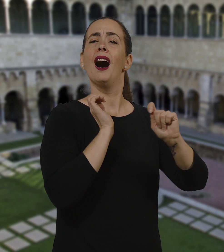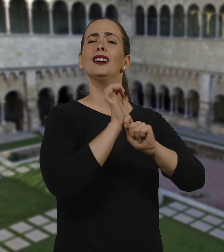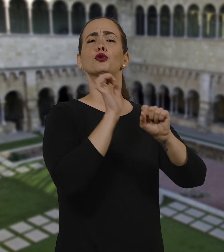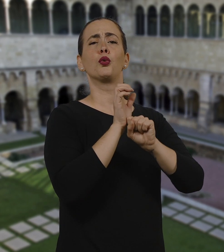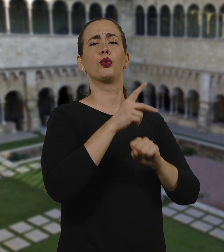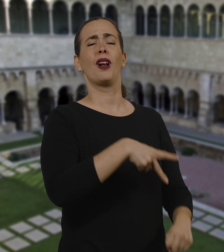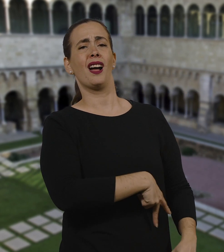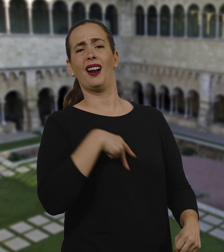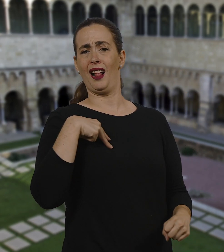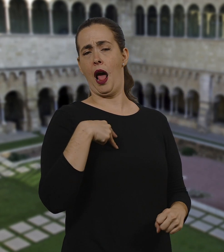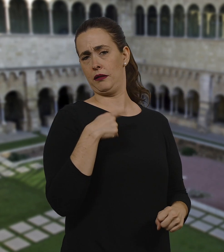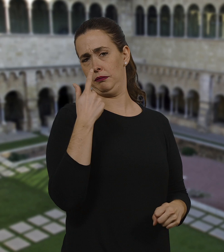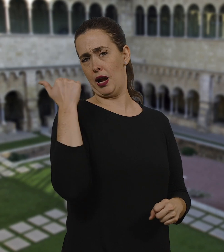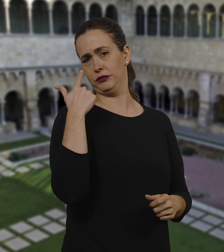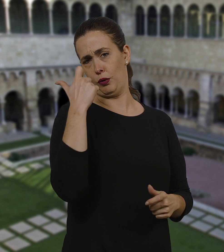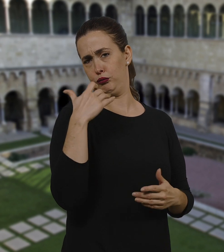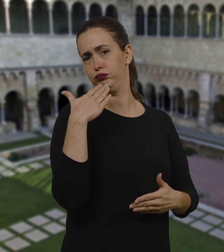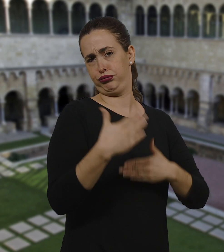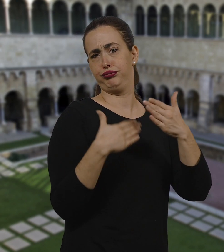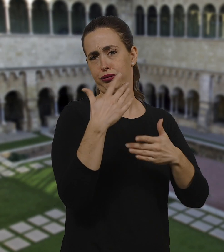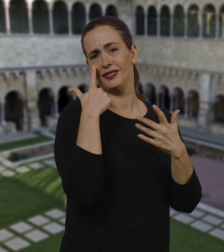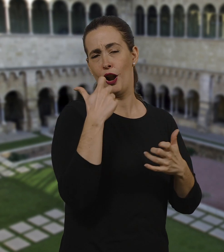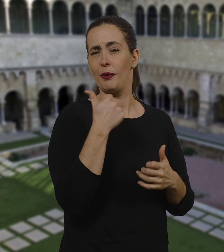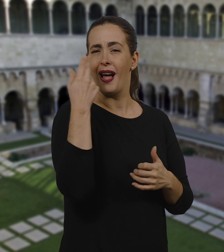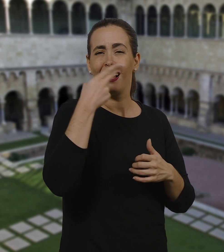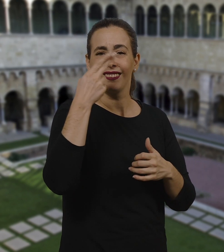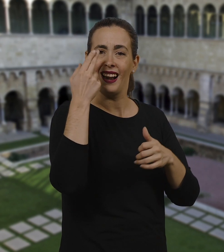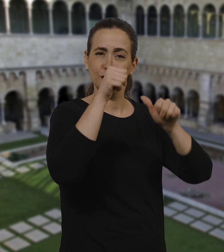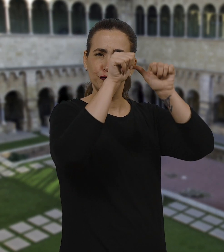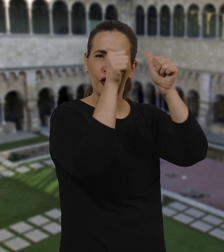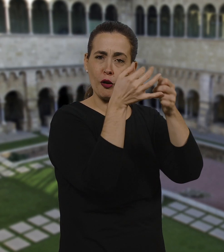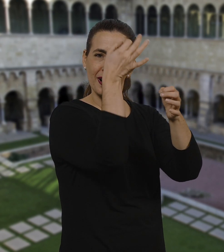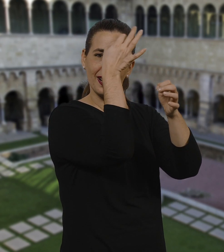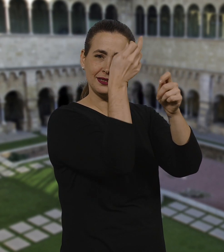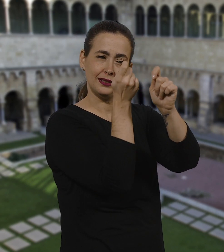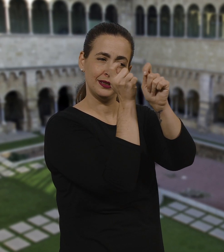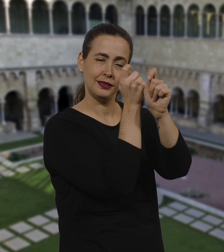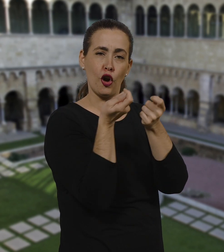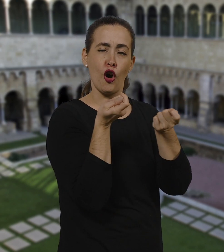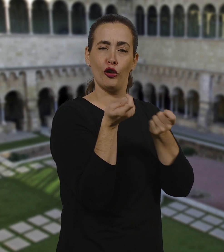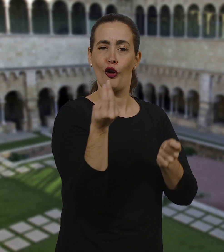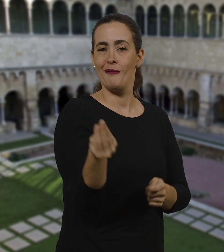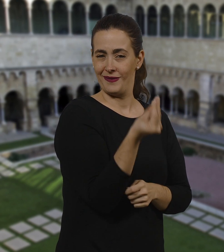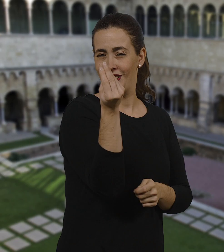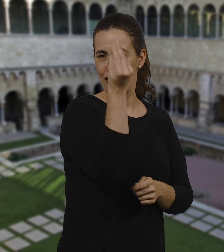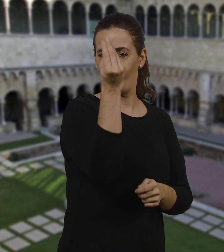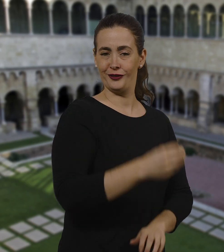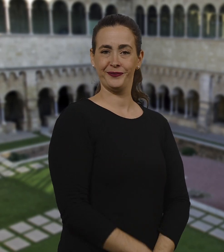Però l’escultura, en general, és més avançada, amb un major interès pel modelat i un major domini de les composicions.